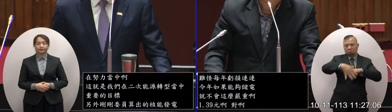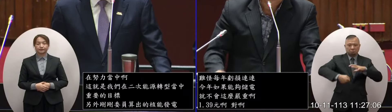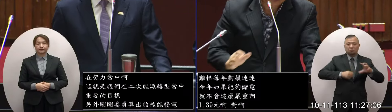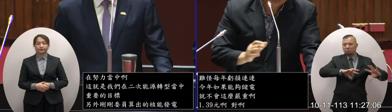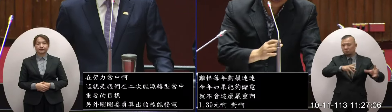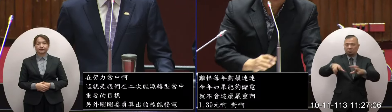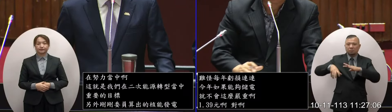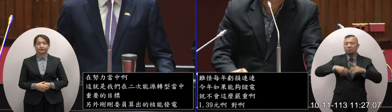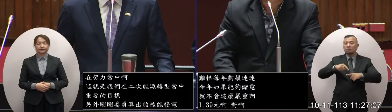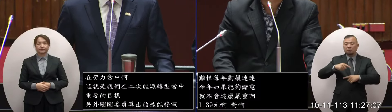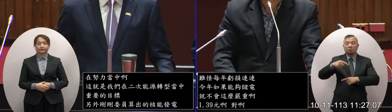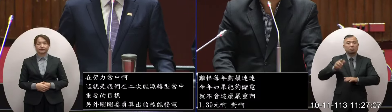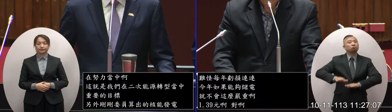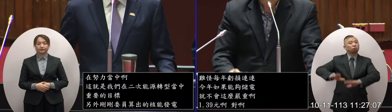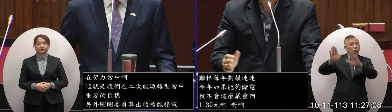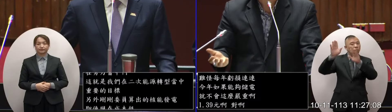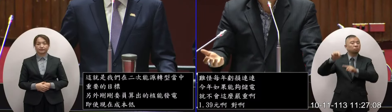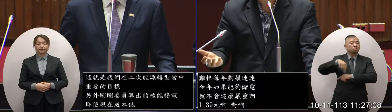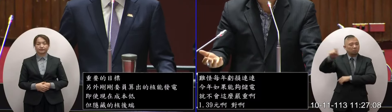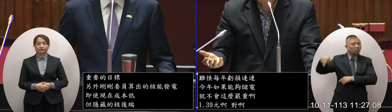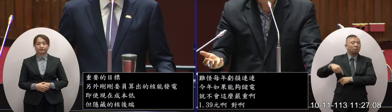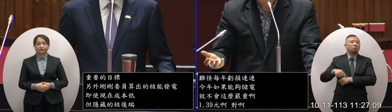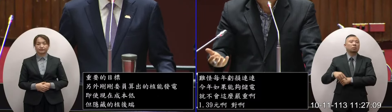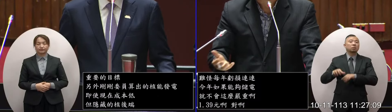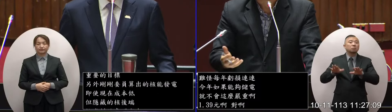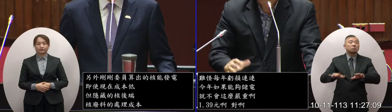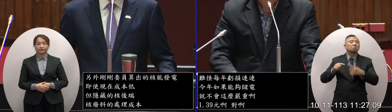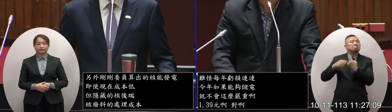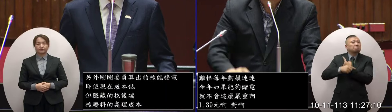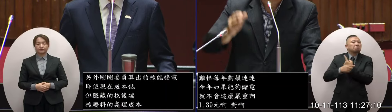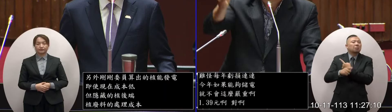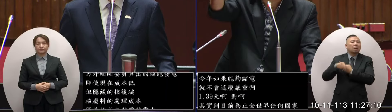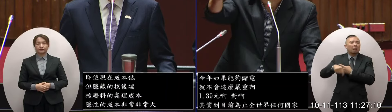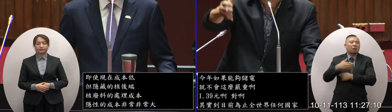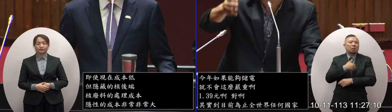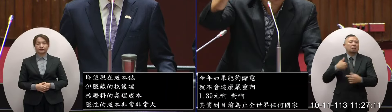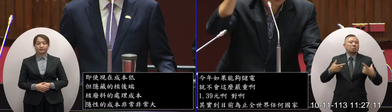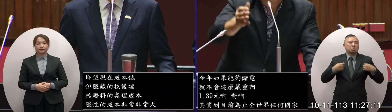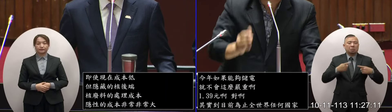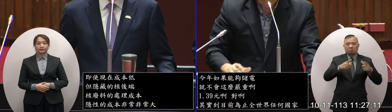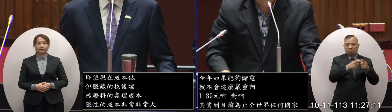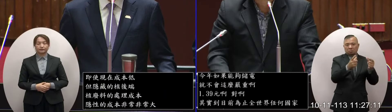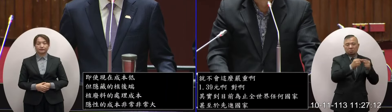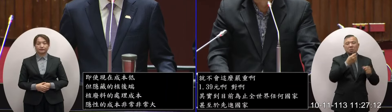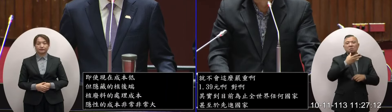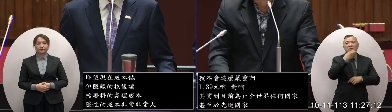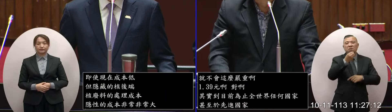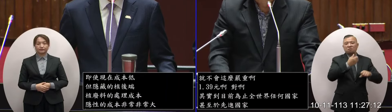甚至於先進國家 他們都在發展 能源你日本福島以後 他還是一樣啊